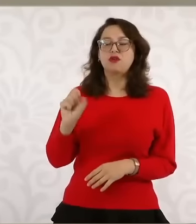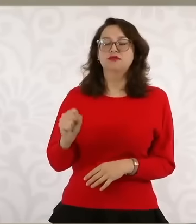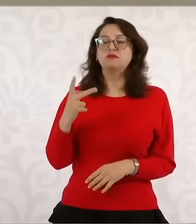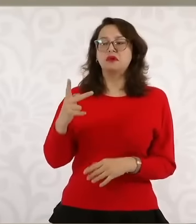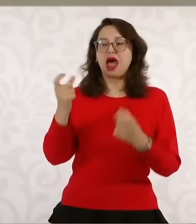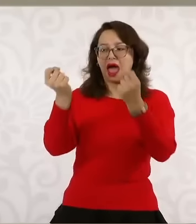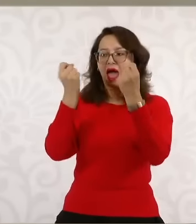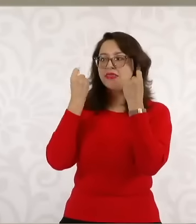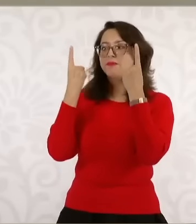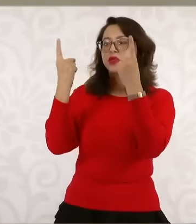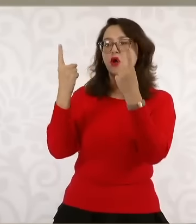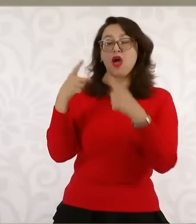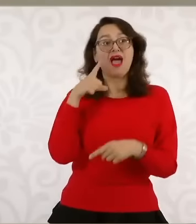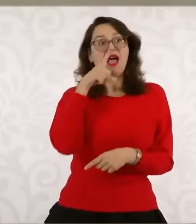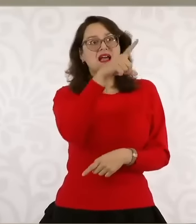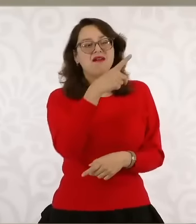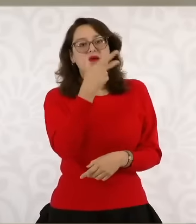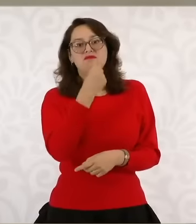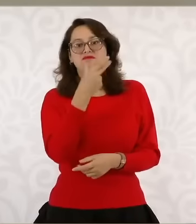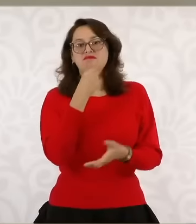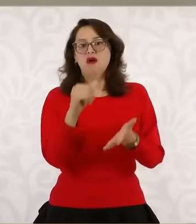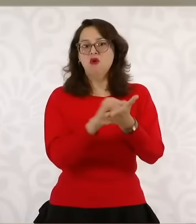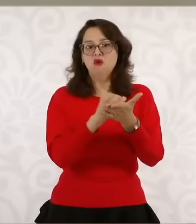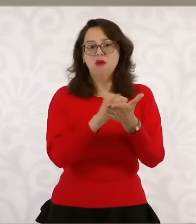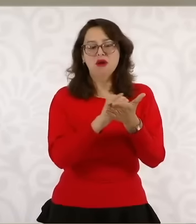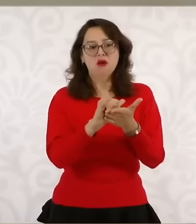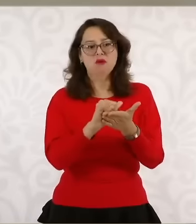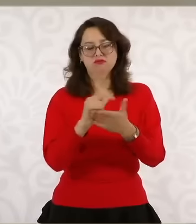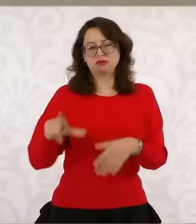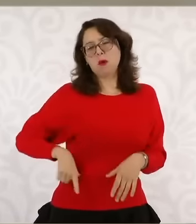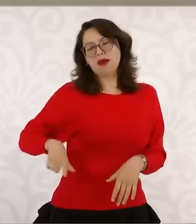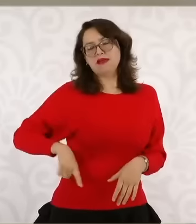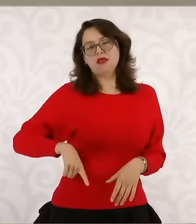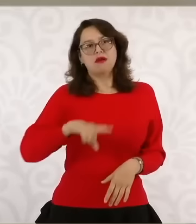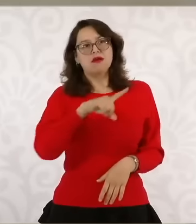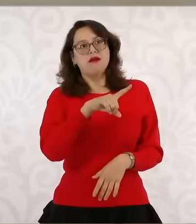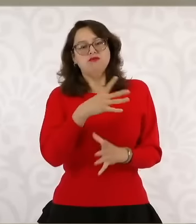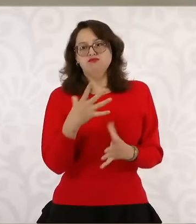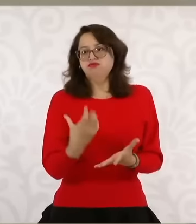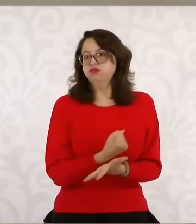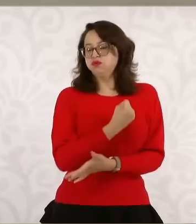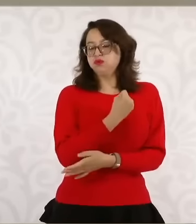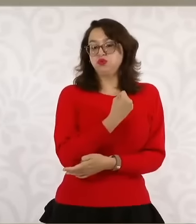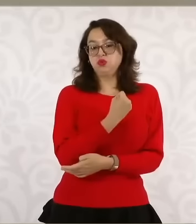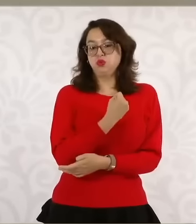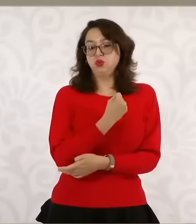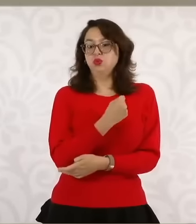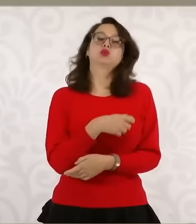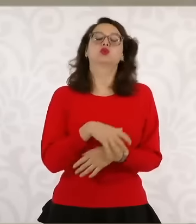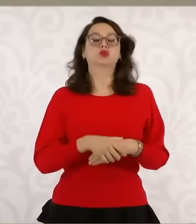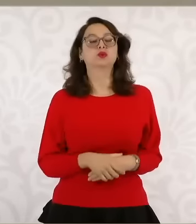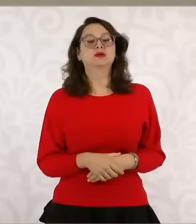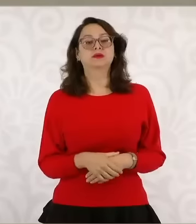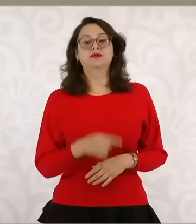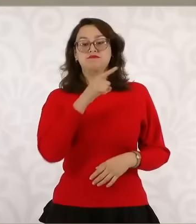Unidos con esta victoria de de este alcalde y debido a esa admiración o ese vínculo que tiene